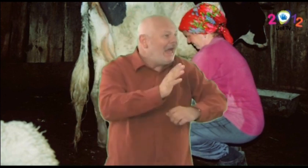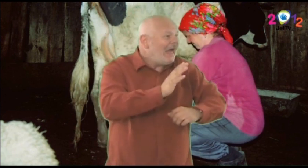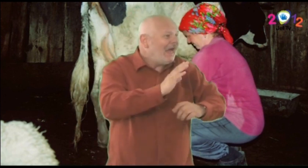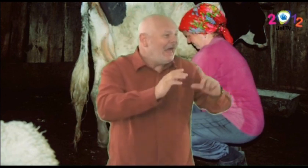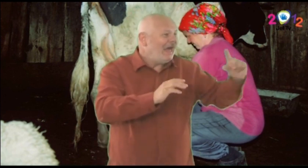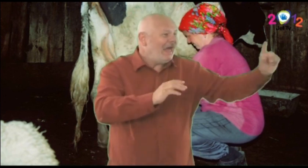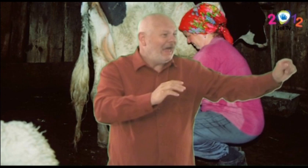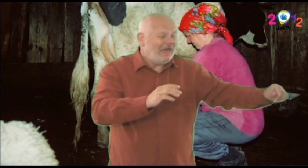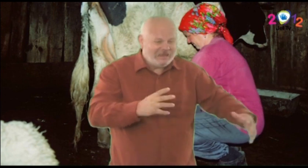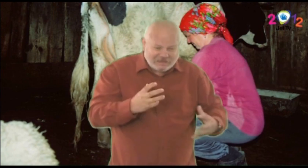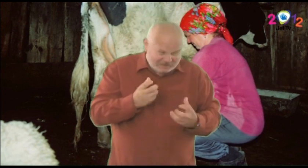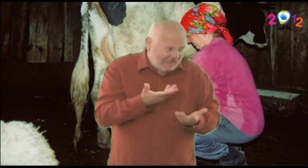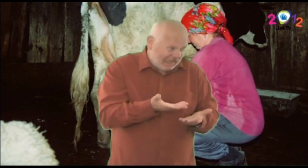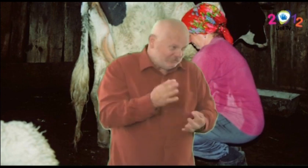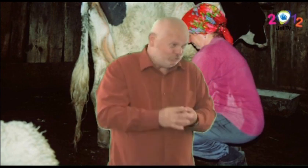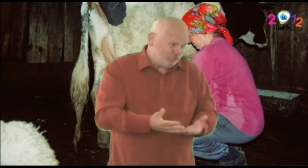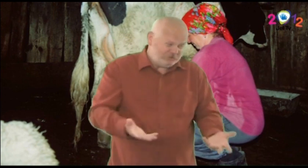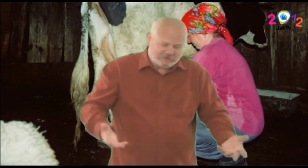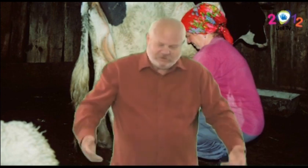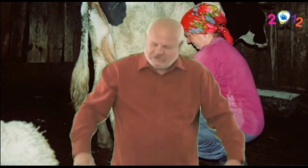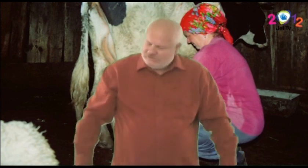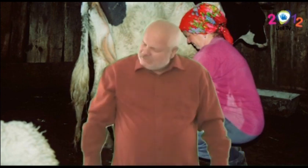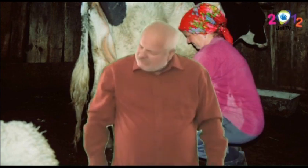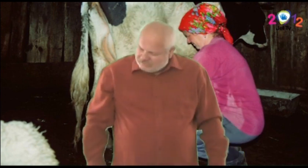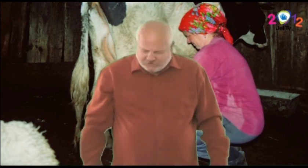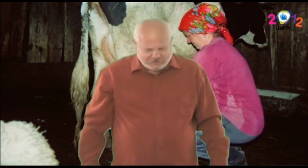A feleségem erre elment. Ez történt.